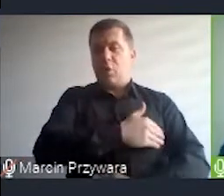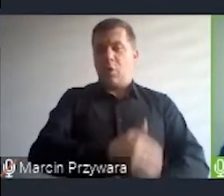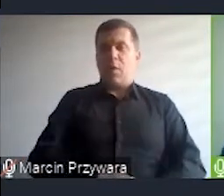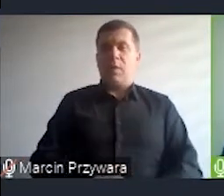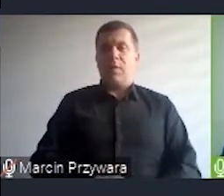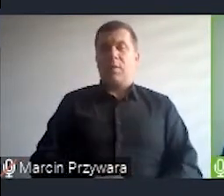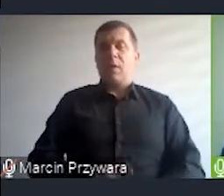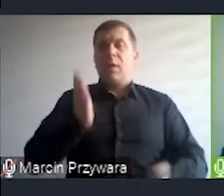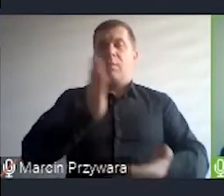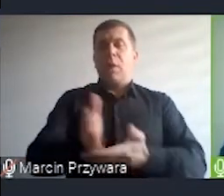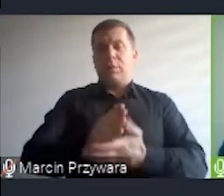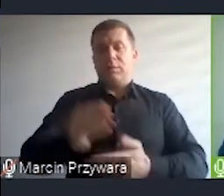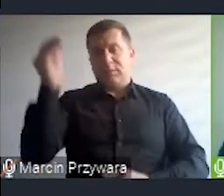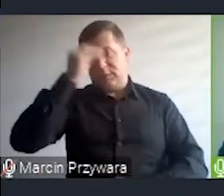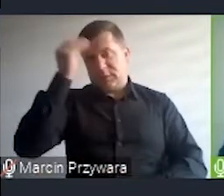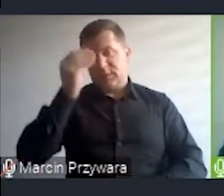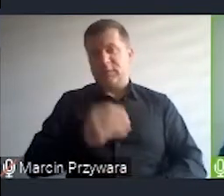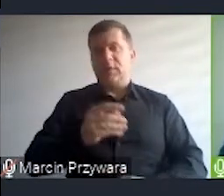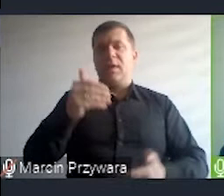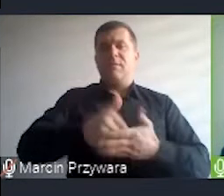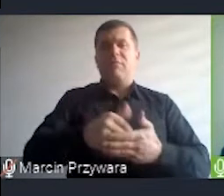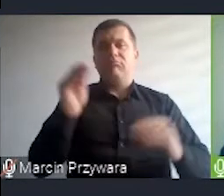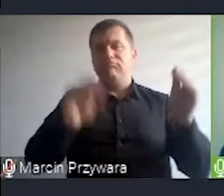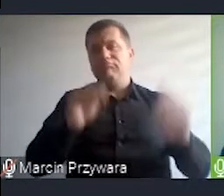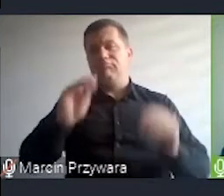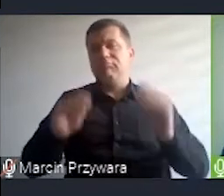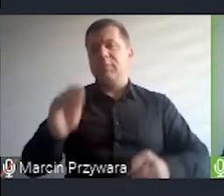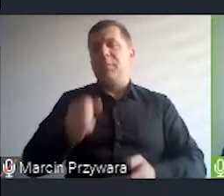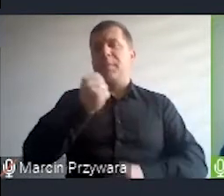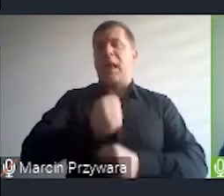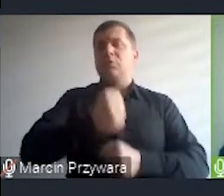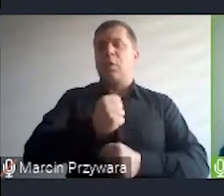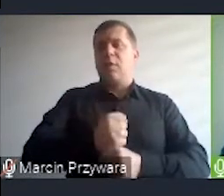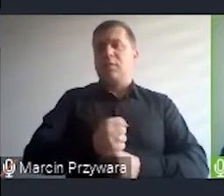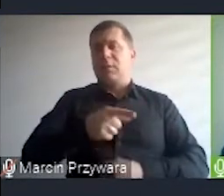Pomoce dydaktyczne, wyposażenie pracowni przedmiotowej